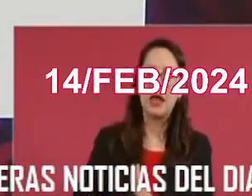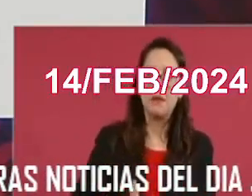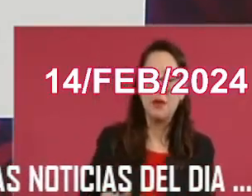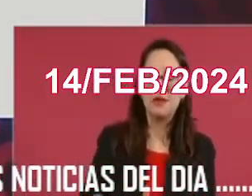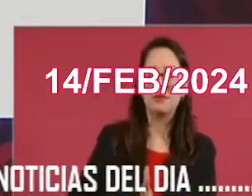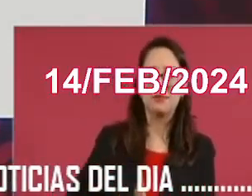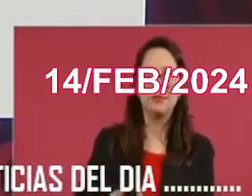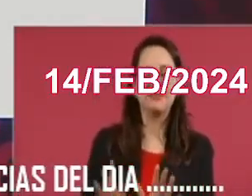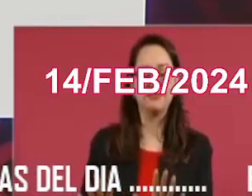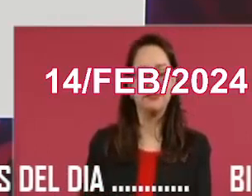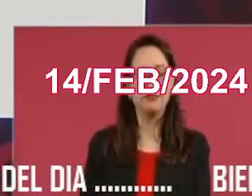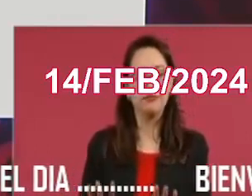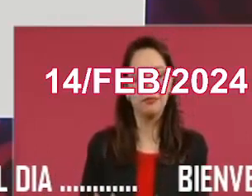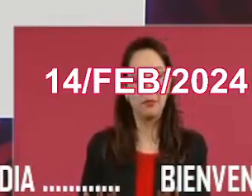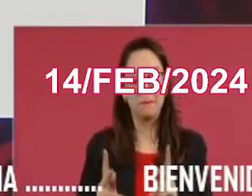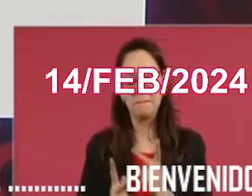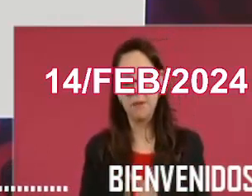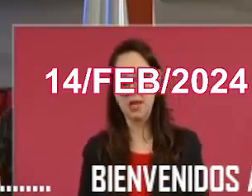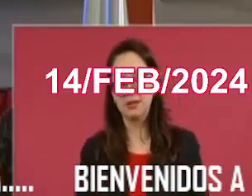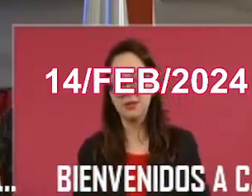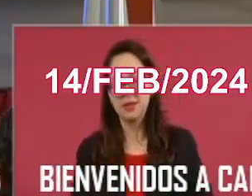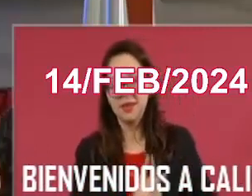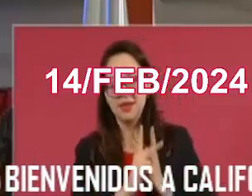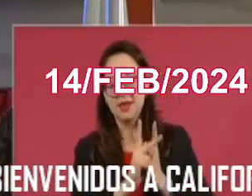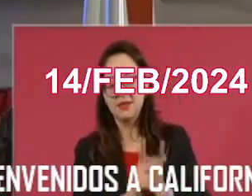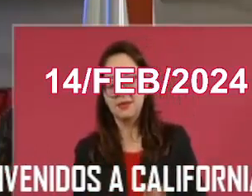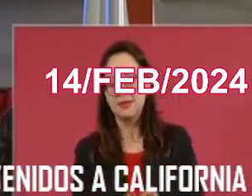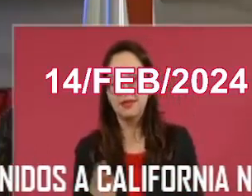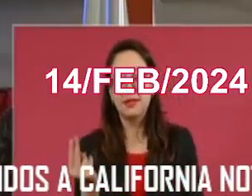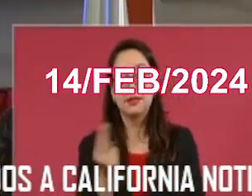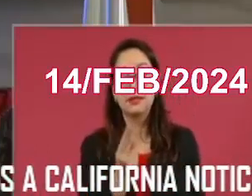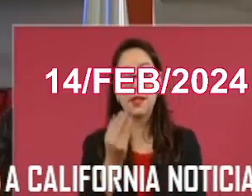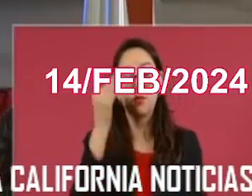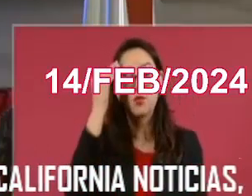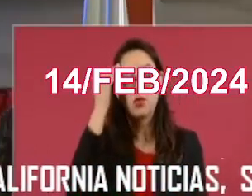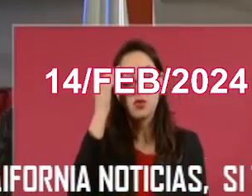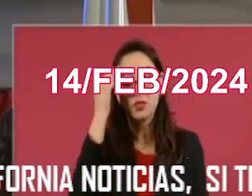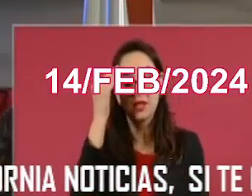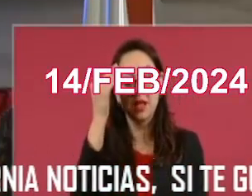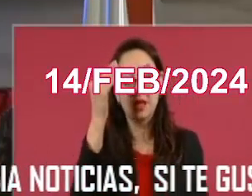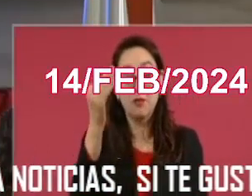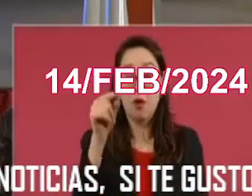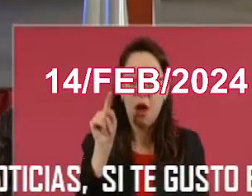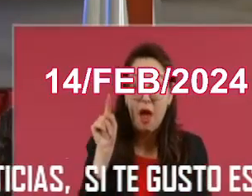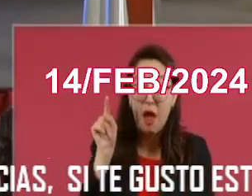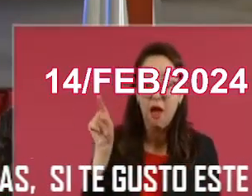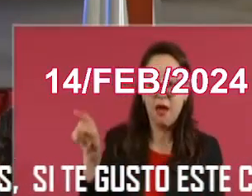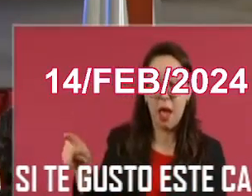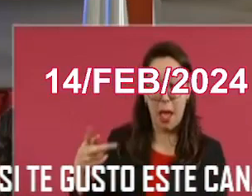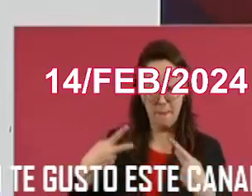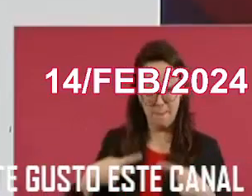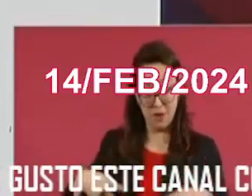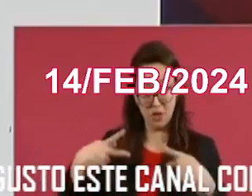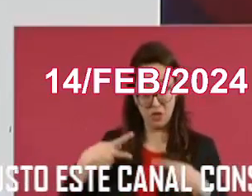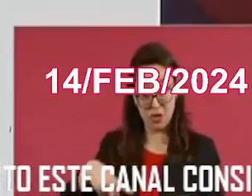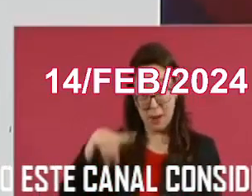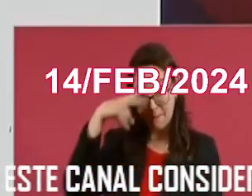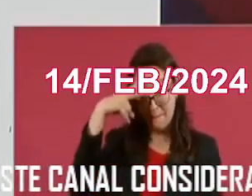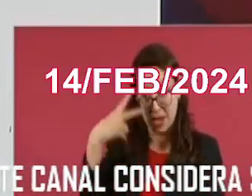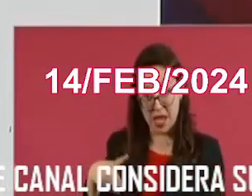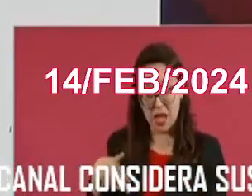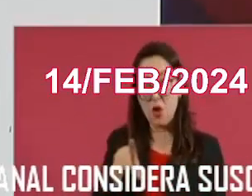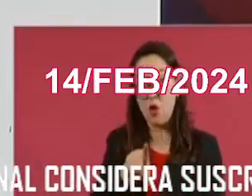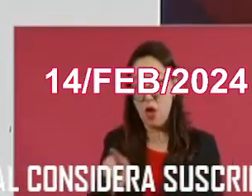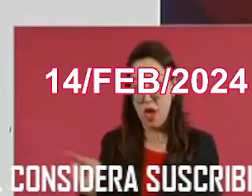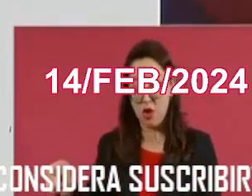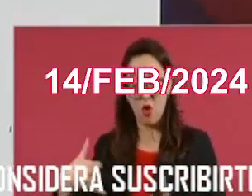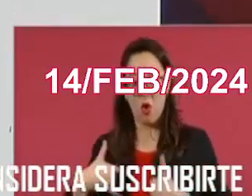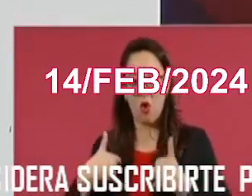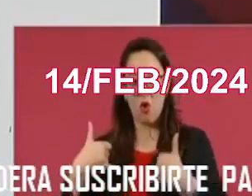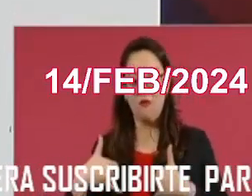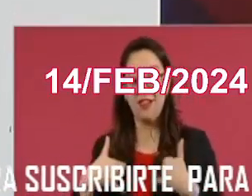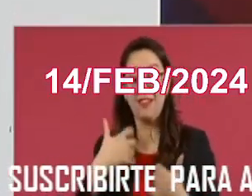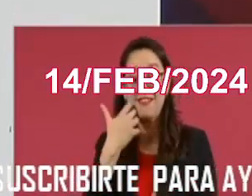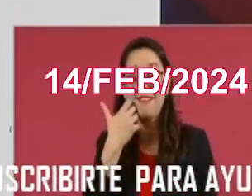de más tiempo debemos abrirle a los jóvenes mexicanos ambiciosos las puertas de nuestras